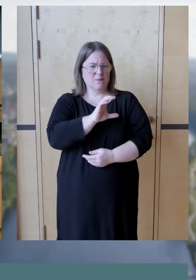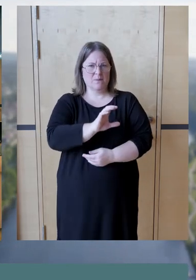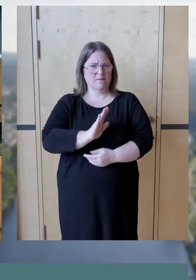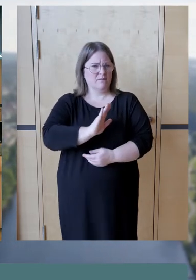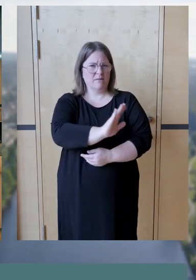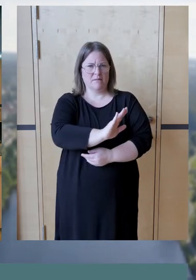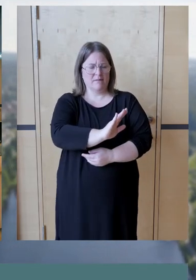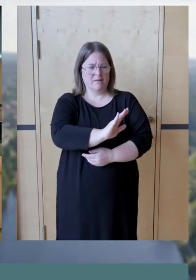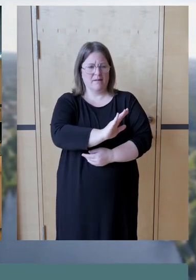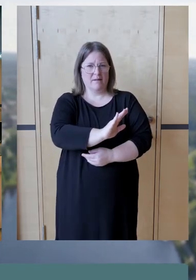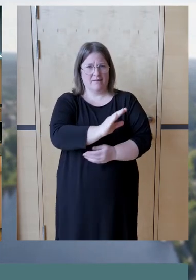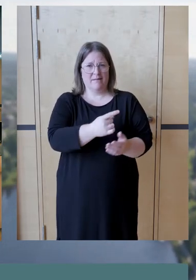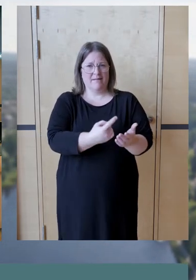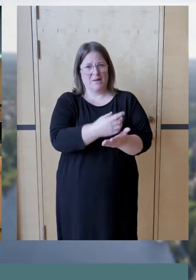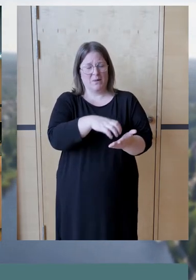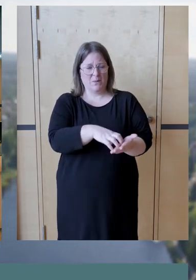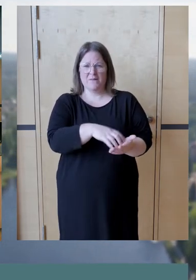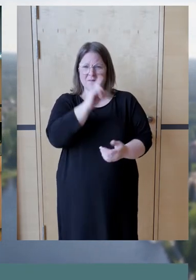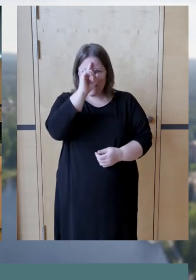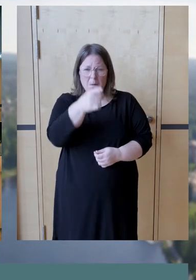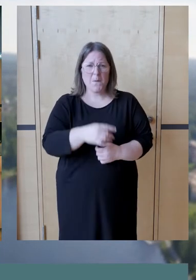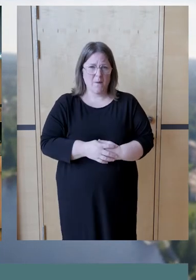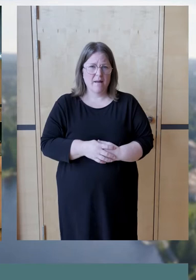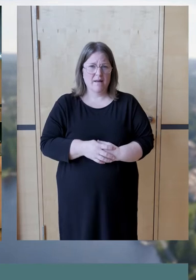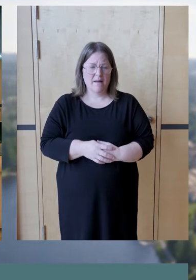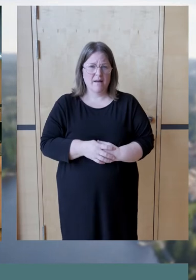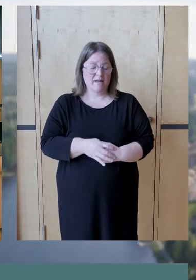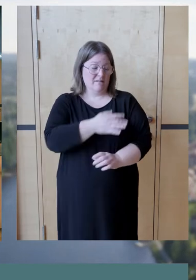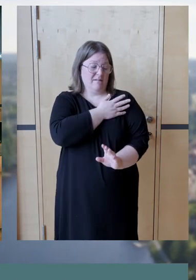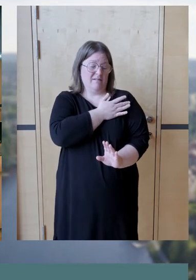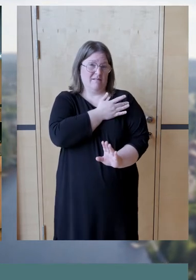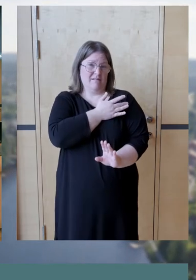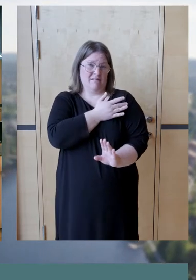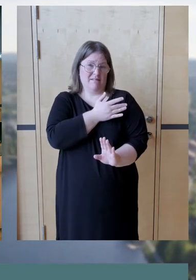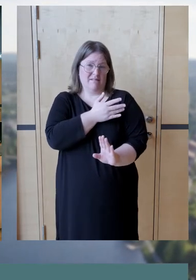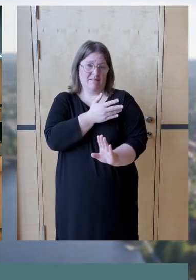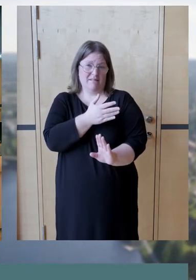För hon har alla år som har gått nu i denna mandatperiod